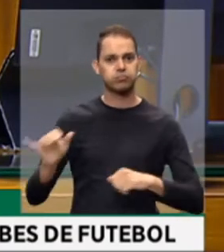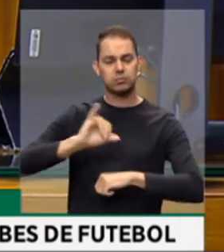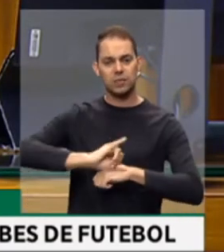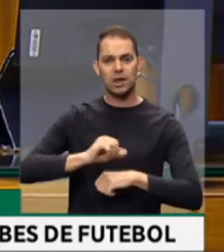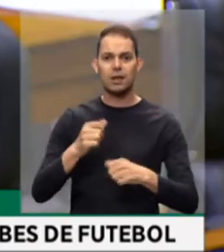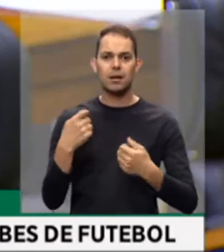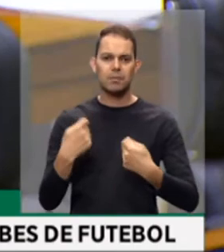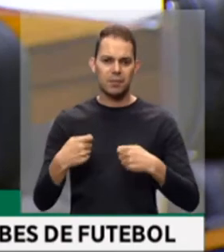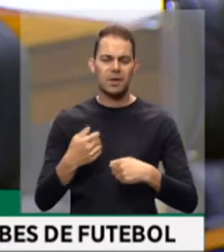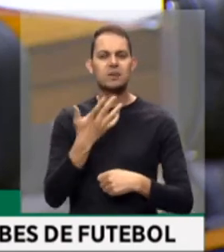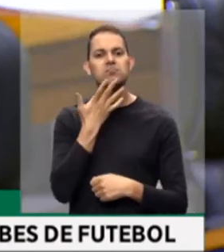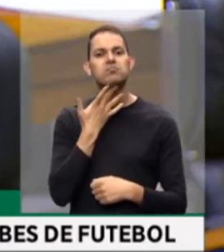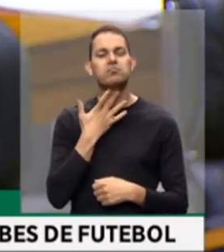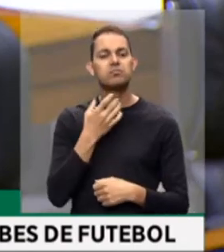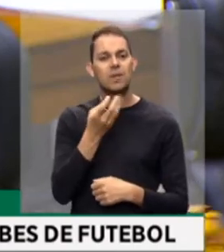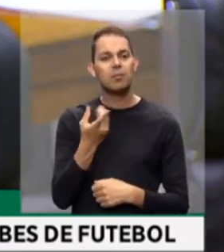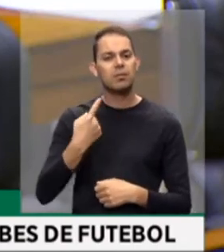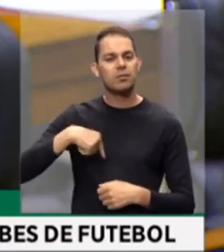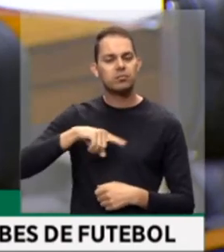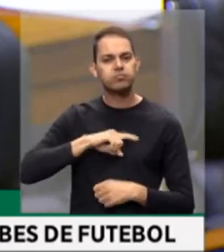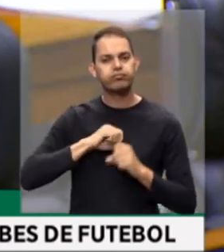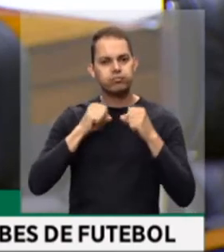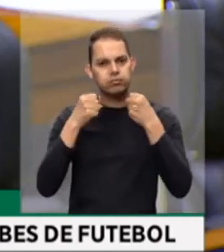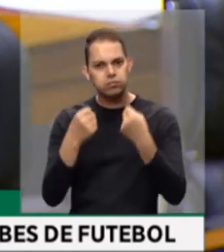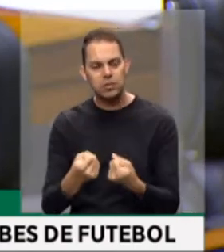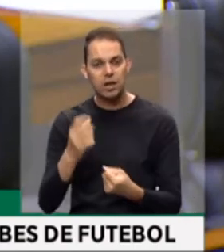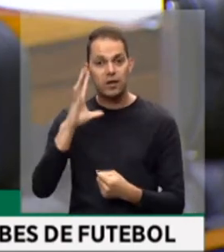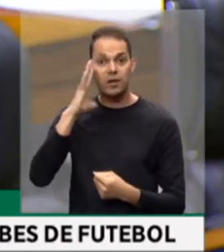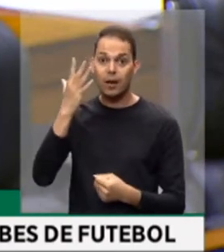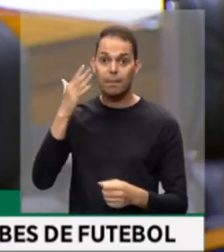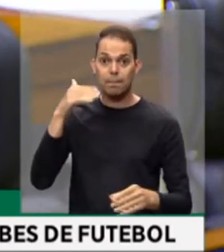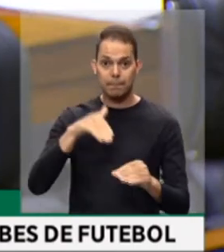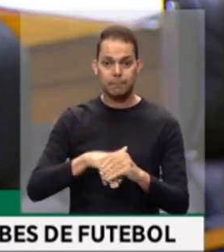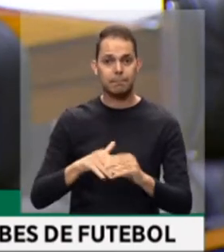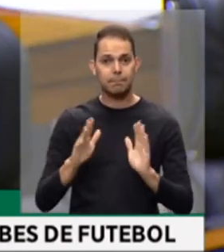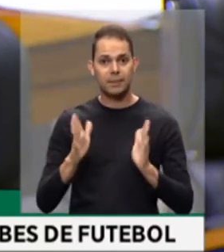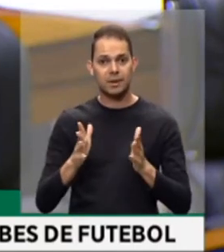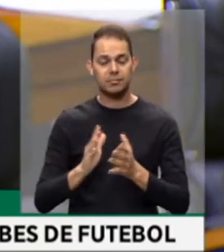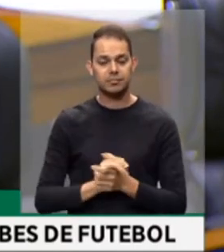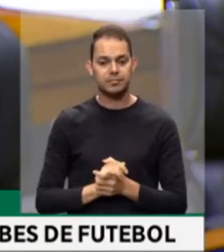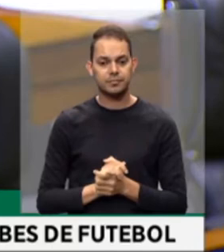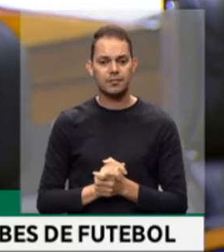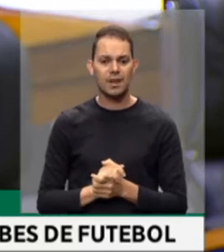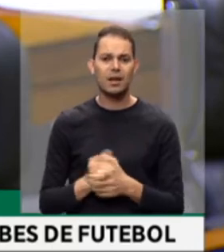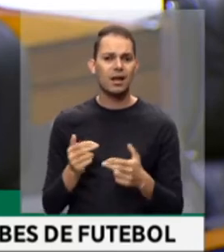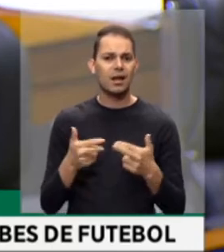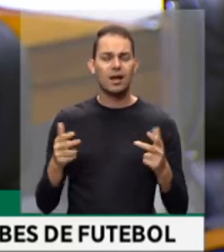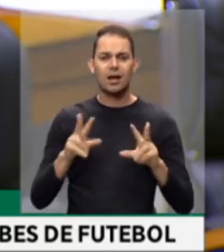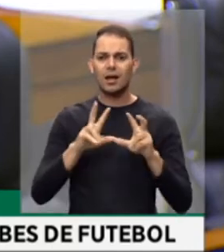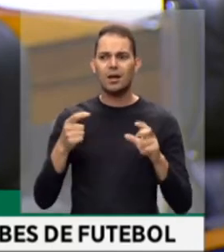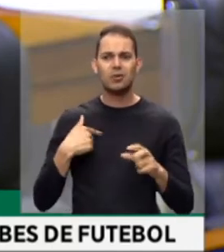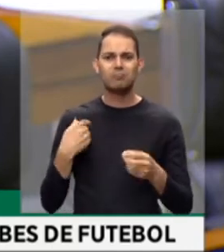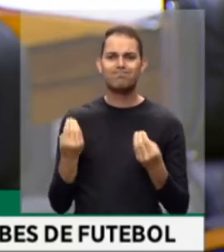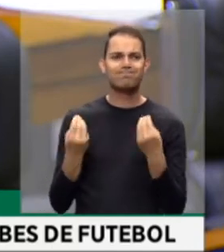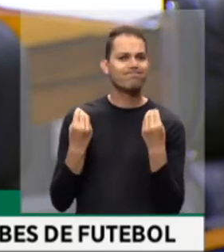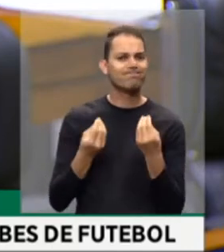NÉ ? -- [PRESIDENTE]: SOLICITAR É MESA. -- [DEPUTADO]: ESTÁ NA MESA SÓ PRECISA UM POUQUINHO DE BOA VONTADE PARA A GENTE VER SE CONSEGUE ESTABELECER